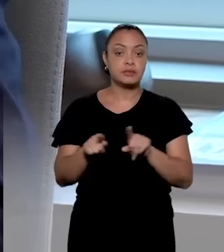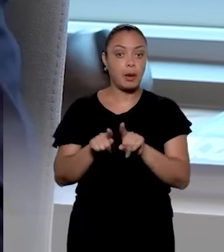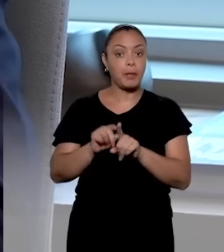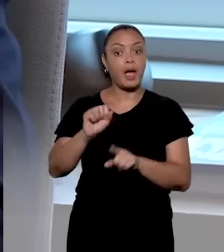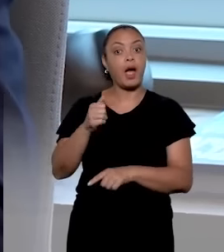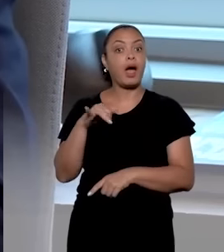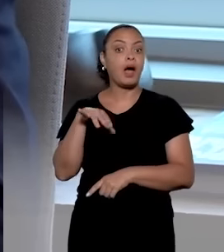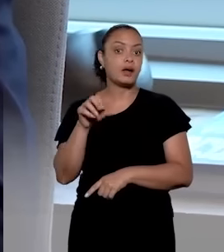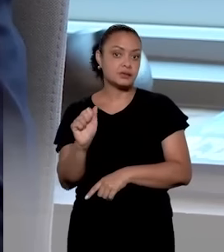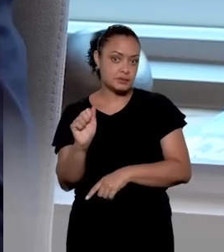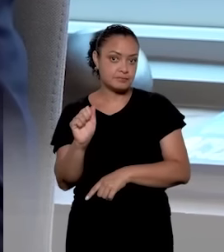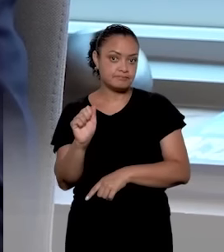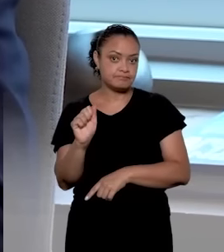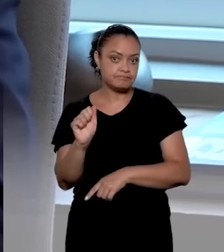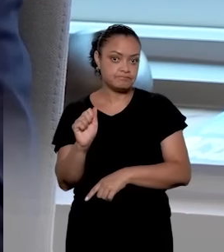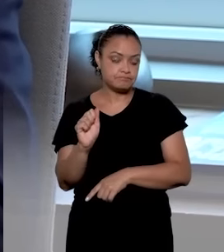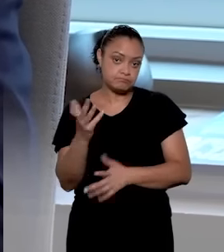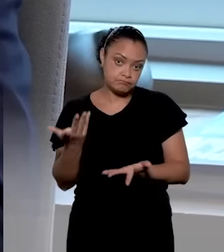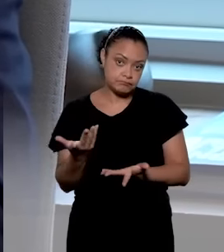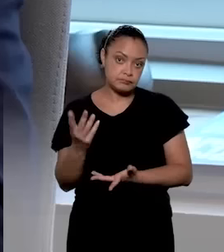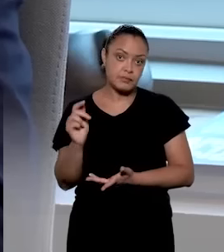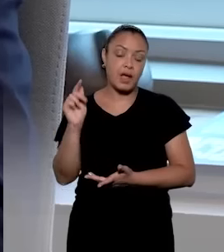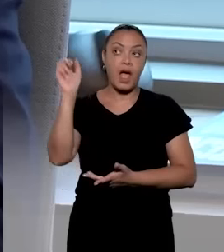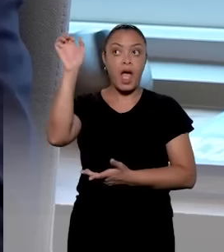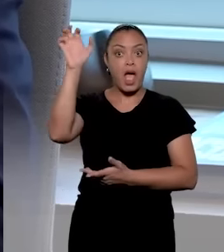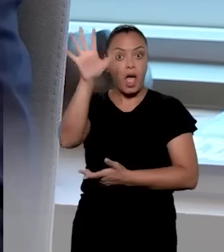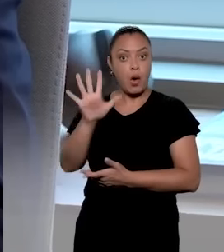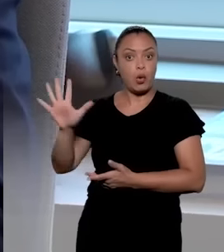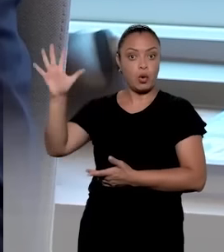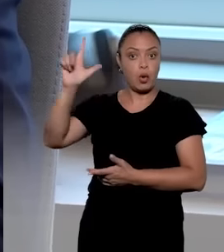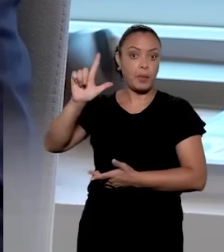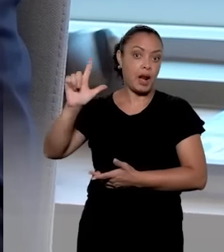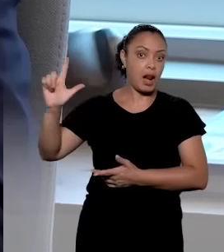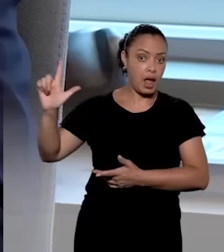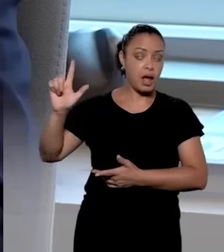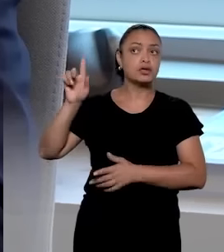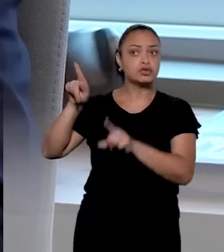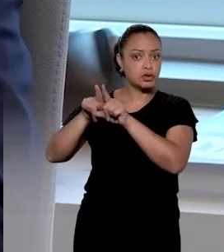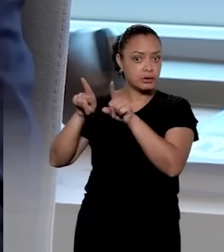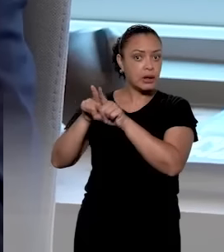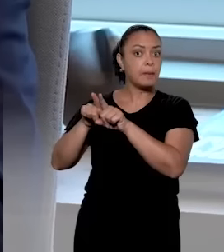Ásia. É bem verdade que no Leste Europeu vai haver um crescimento de produção agrícola também, mas a